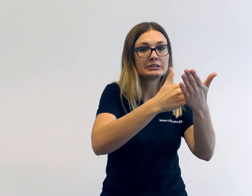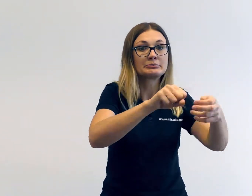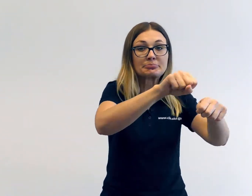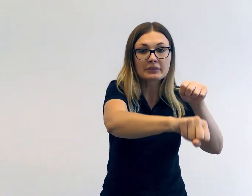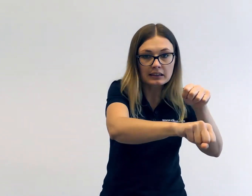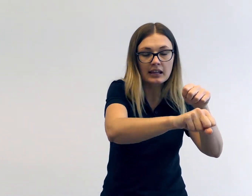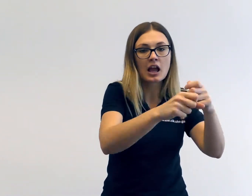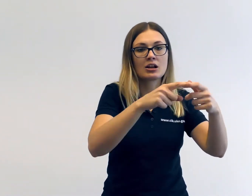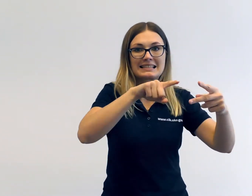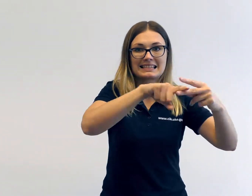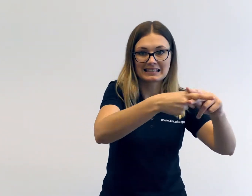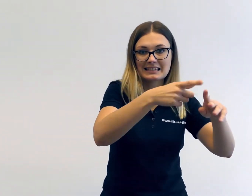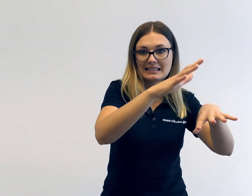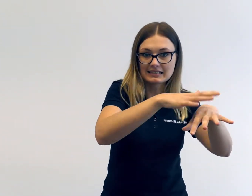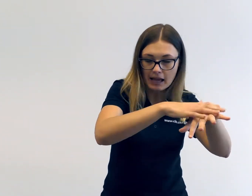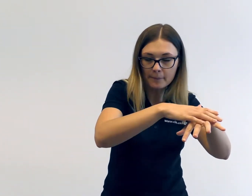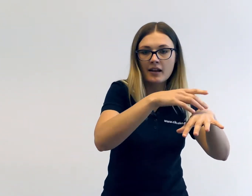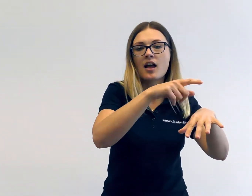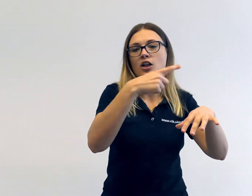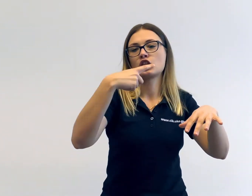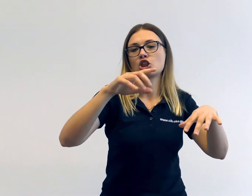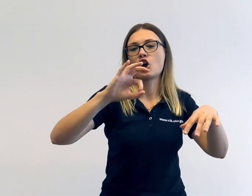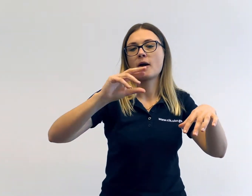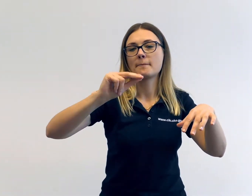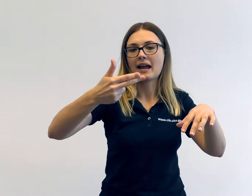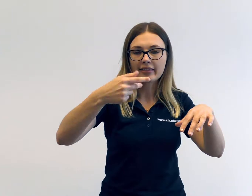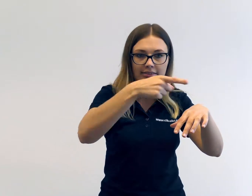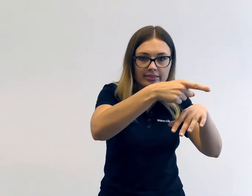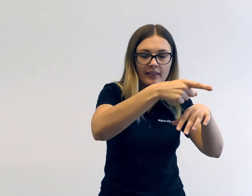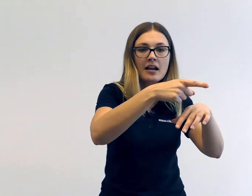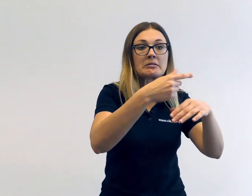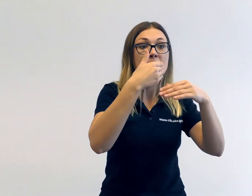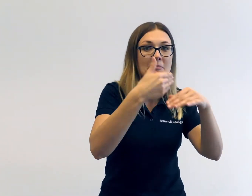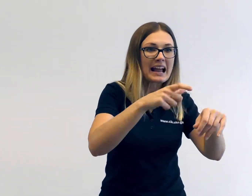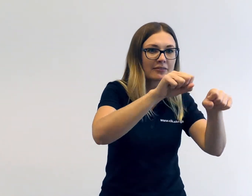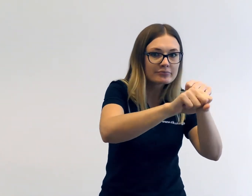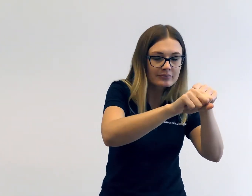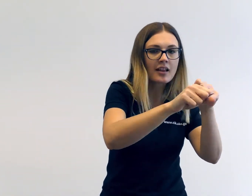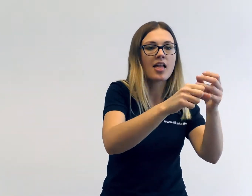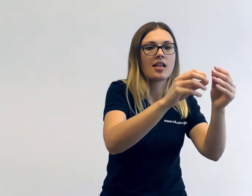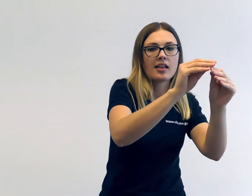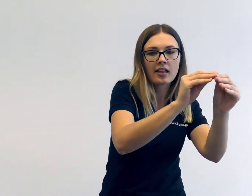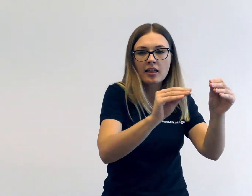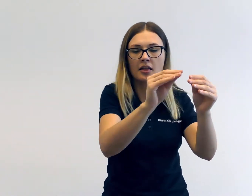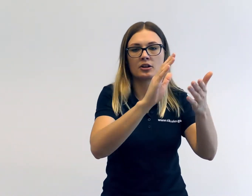Wykorzystując luki w systemie nazw domen przekierowują ruch internetowy na fałszywe serwery.